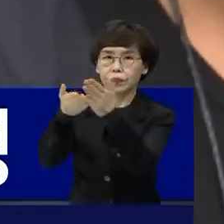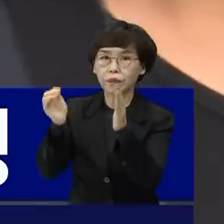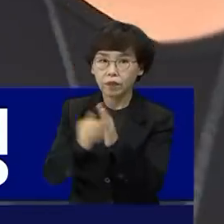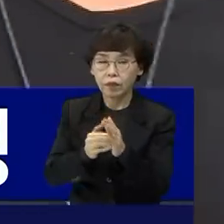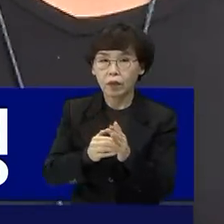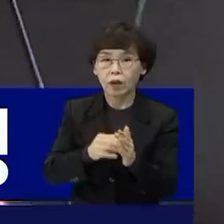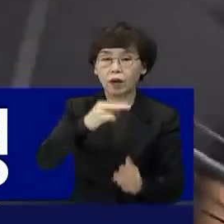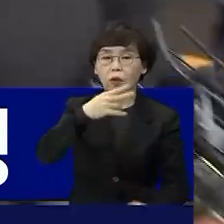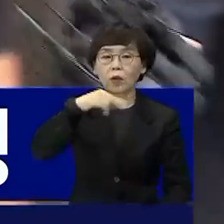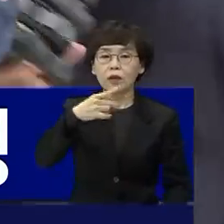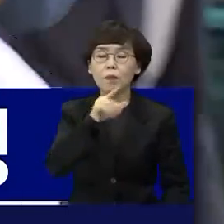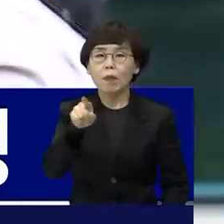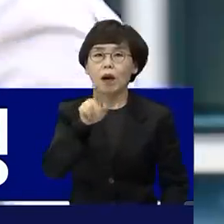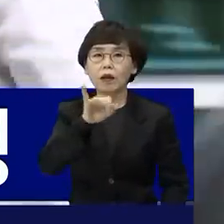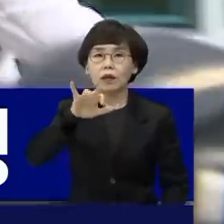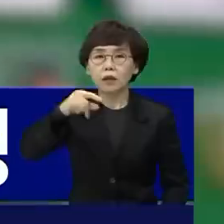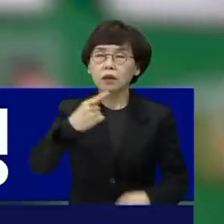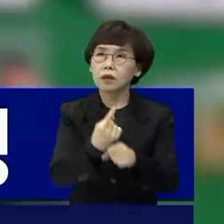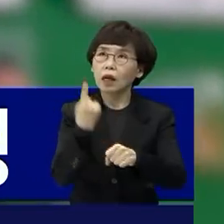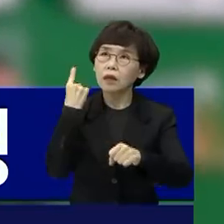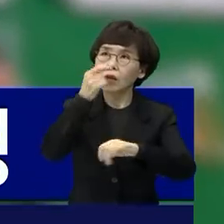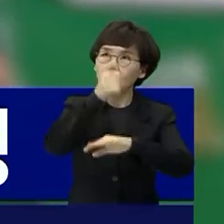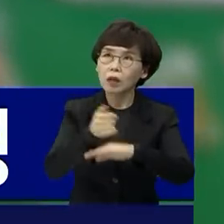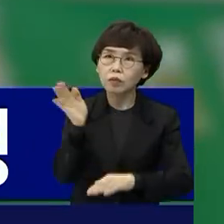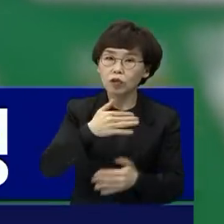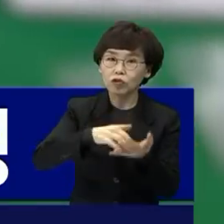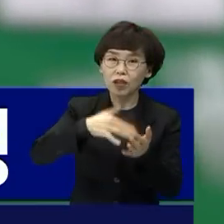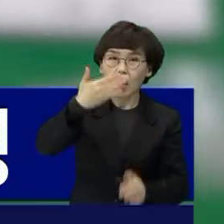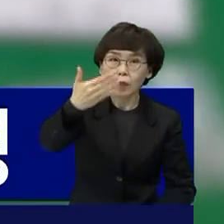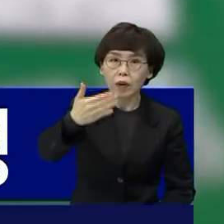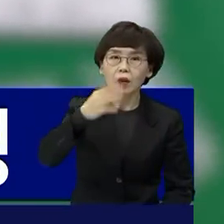밝혔습니다. 돈스파이크는 지난해 말부터 9차례에 걸쳐